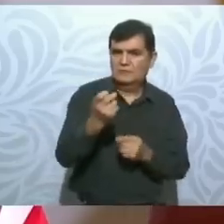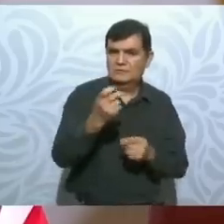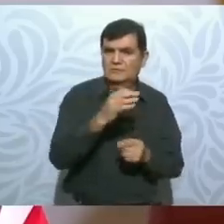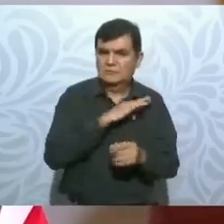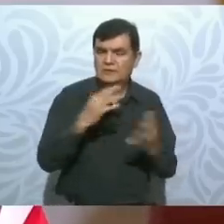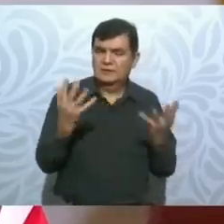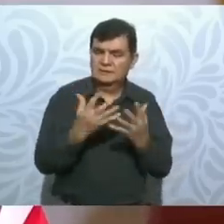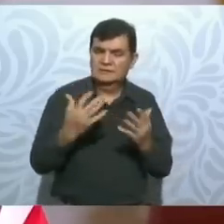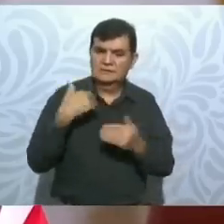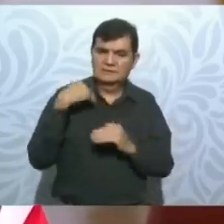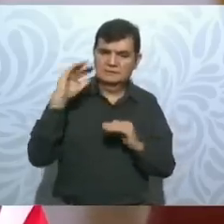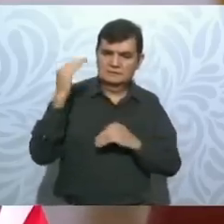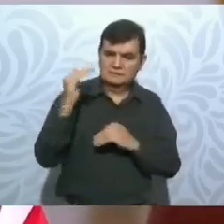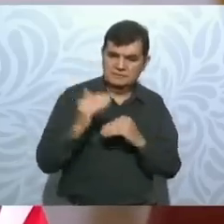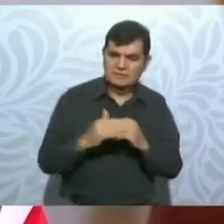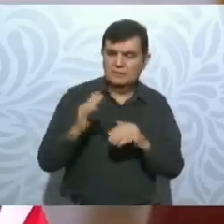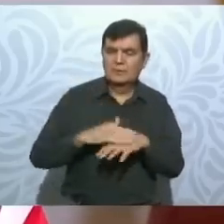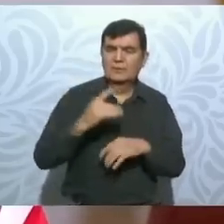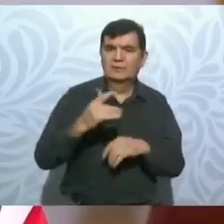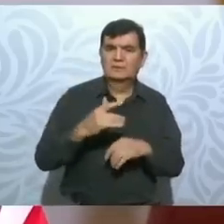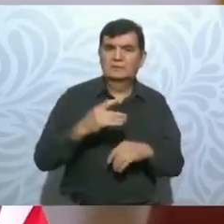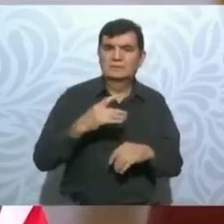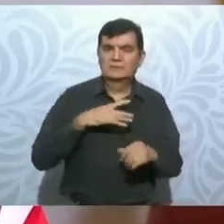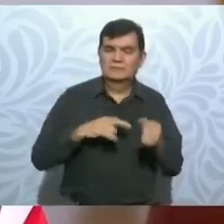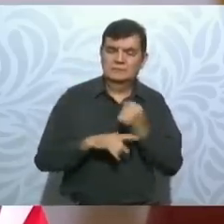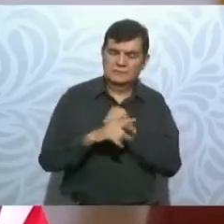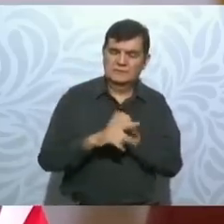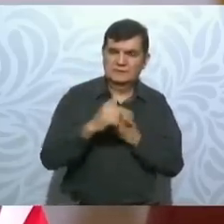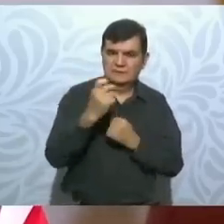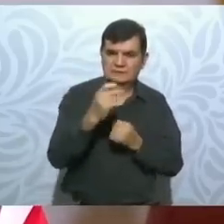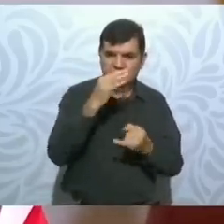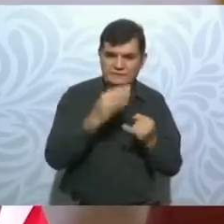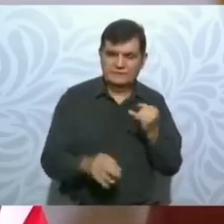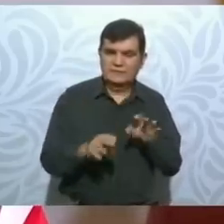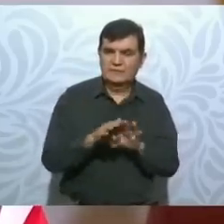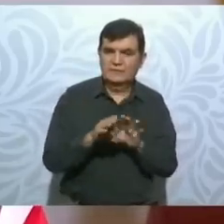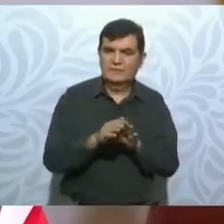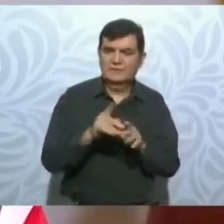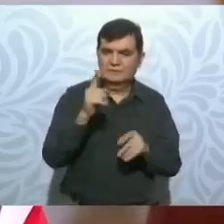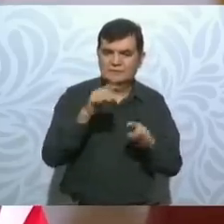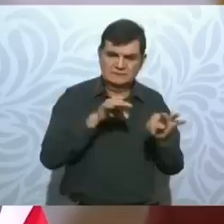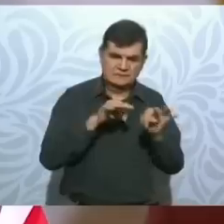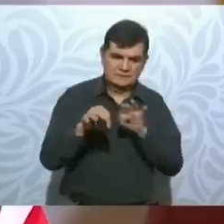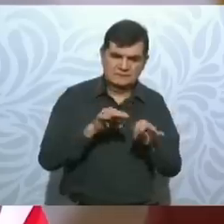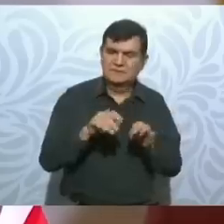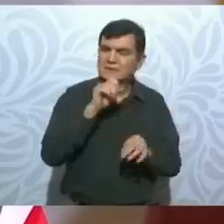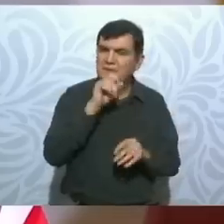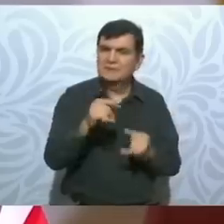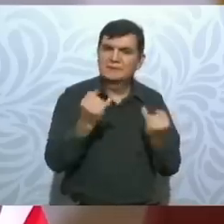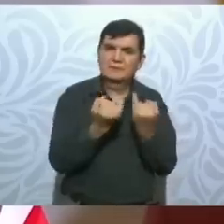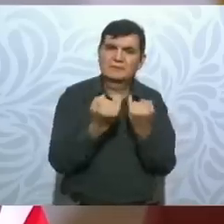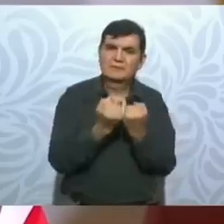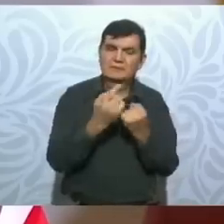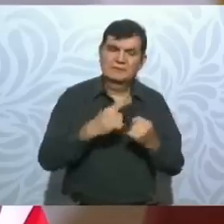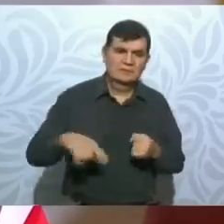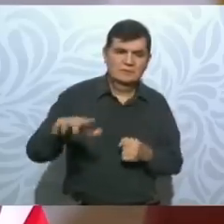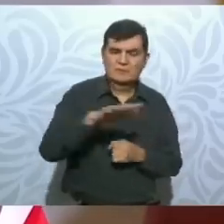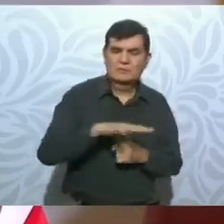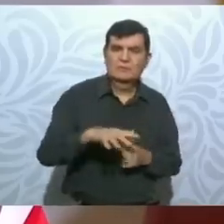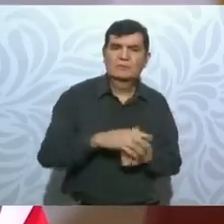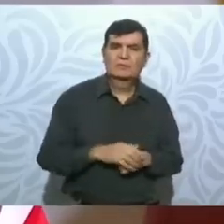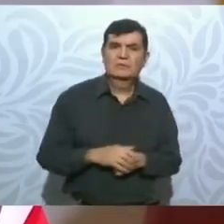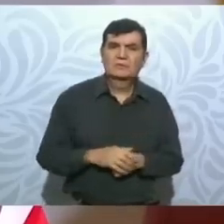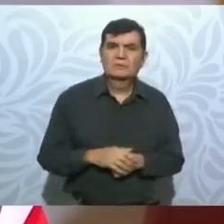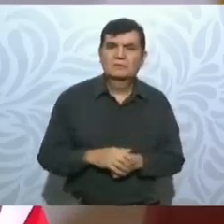disminuir la impunidad que finalmente es una tarea también de todas las eh de los tres